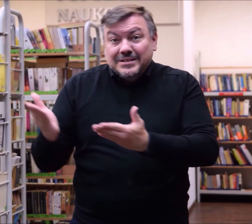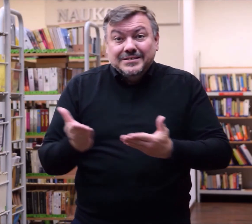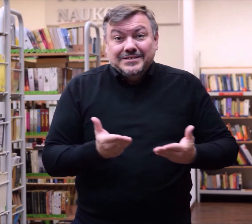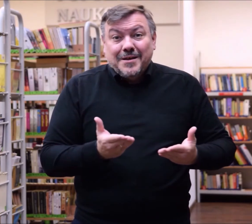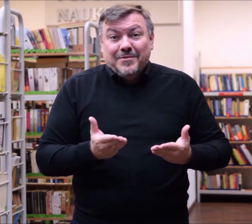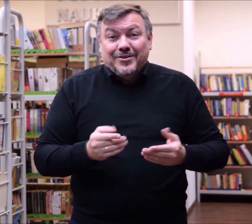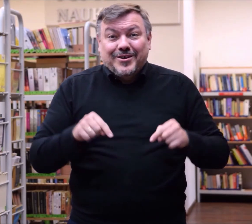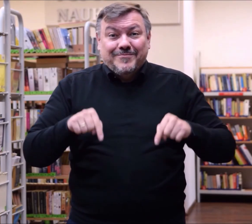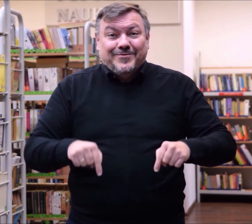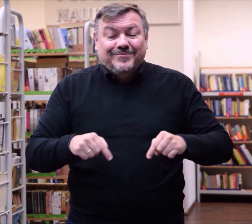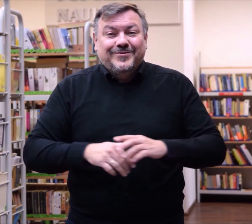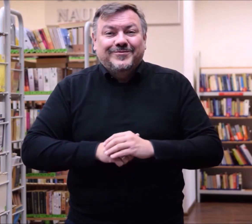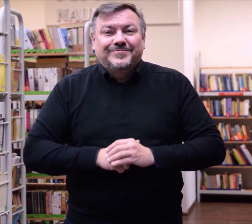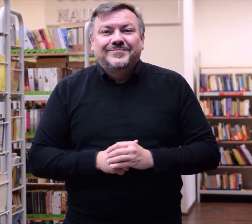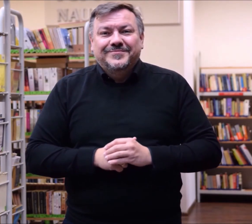Zapraszamy do nas!